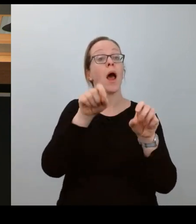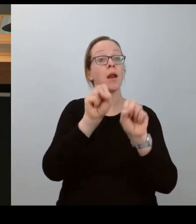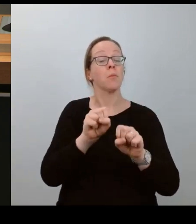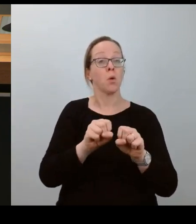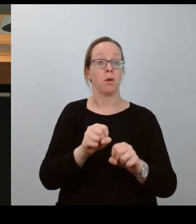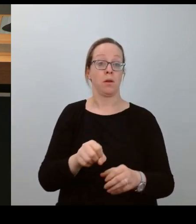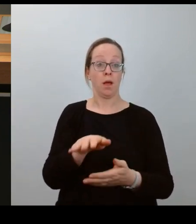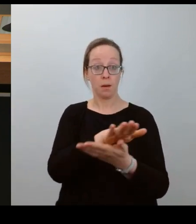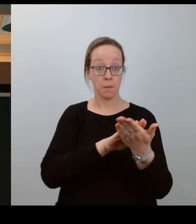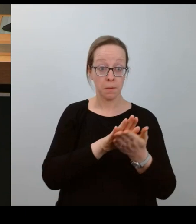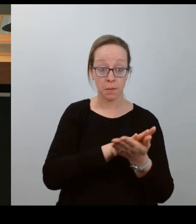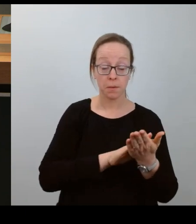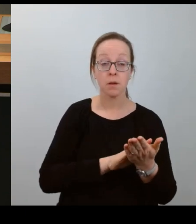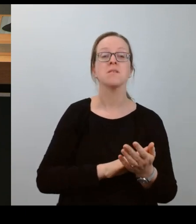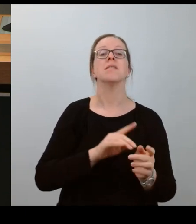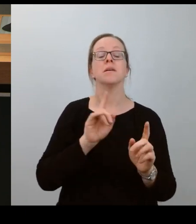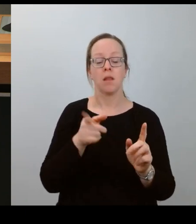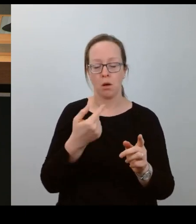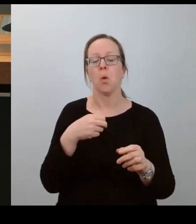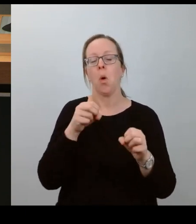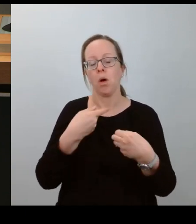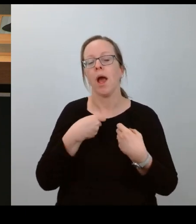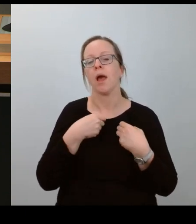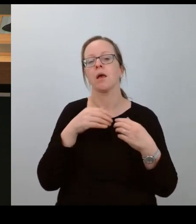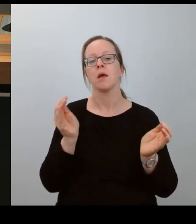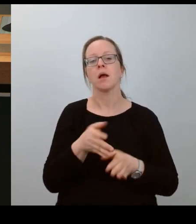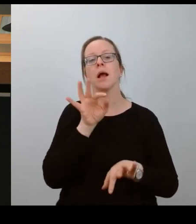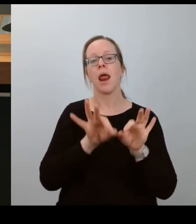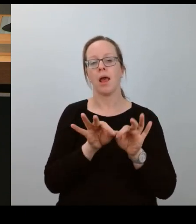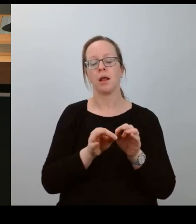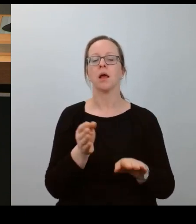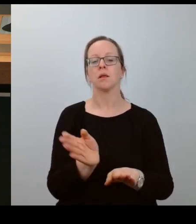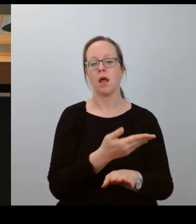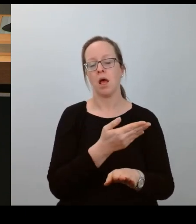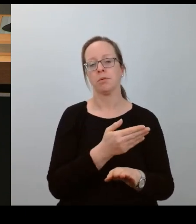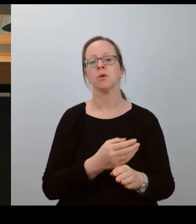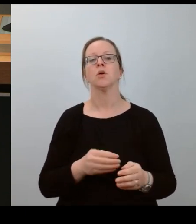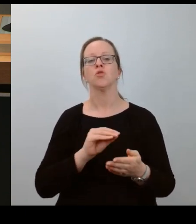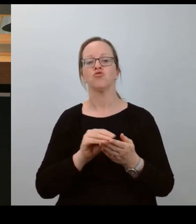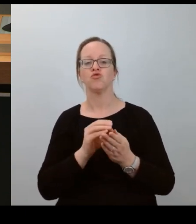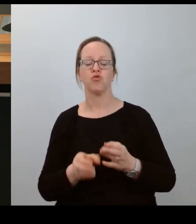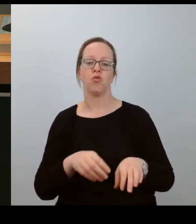dass wir als Land Berlin uns zu unseren Kleingartenflächen bekennen, und wir müssen